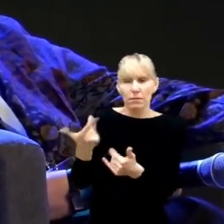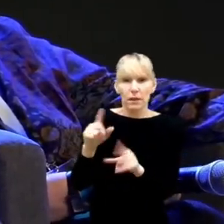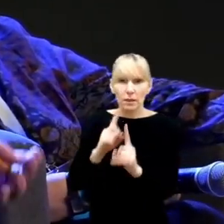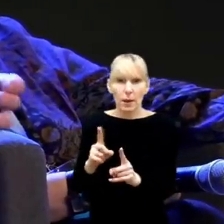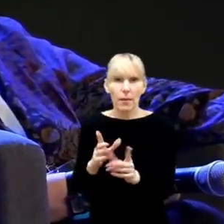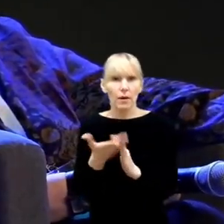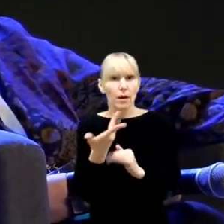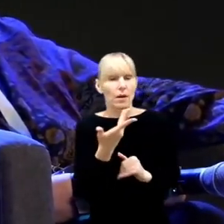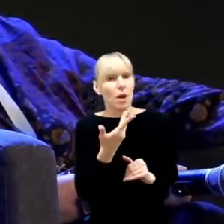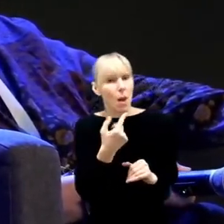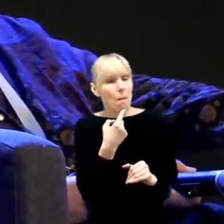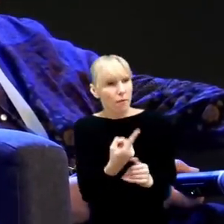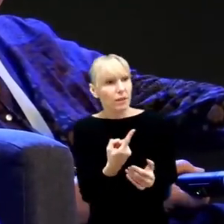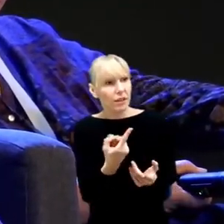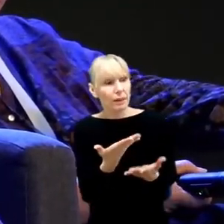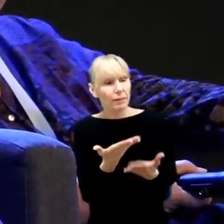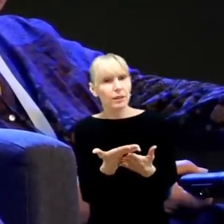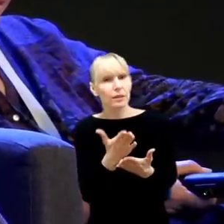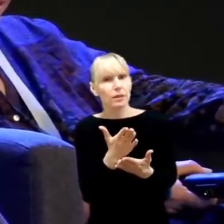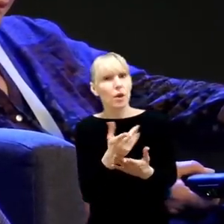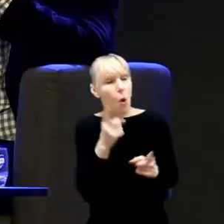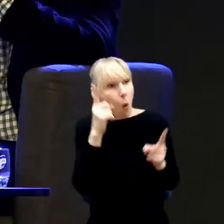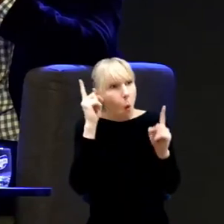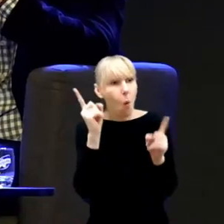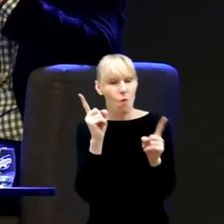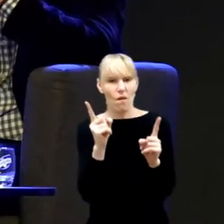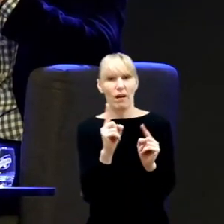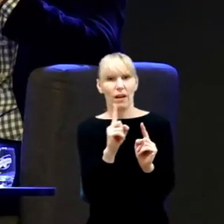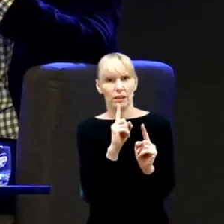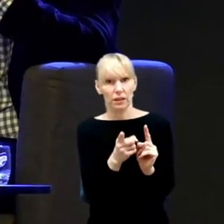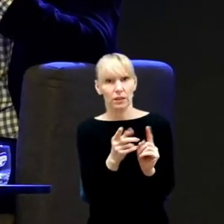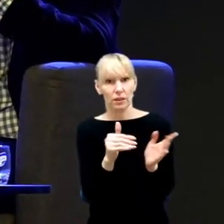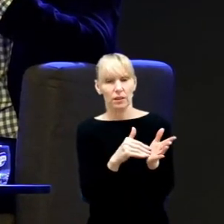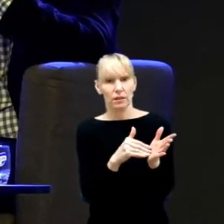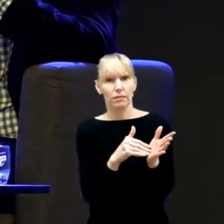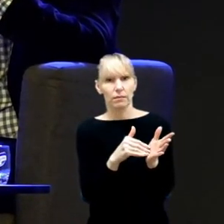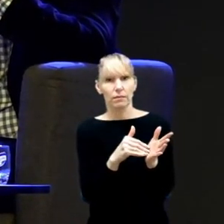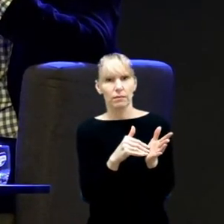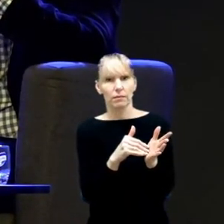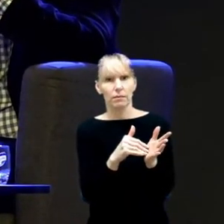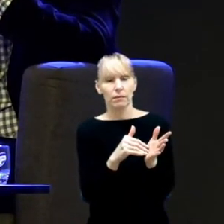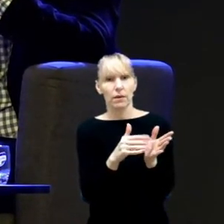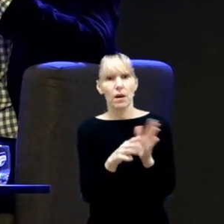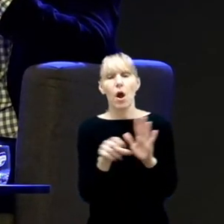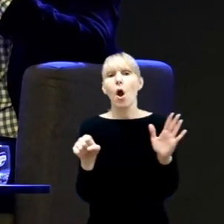ale zwracam uwagę, że oderwanie polityki mieszkaniowej